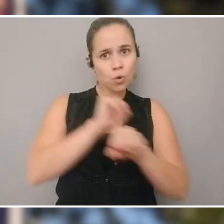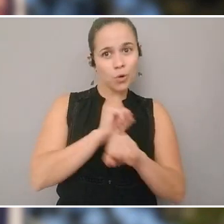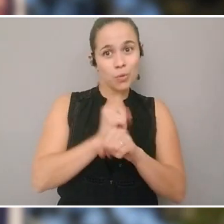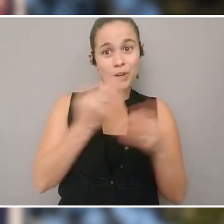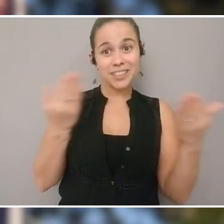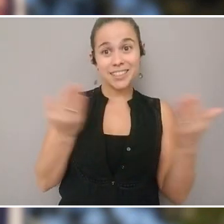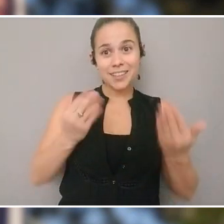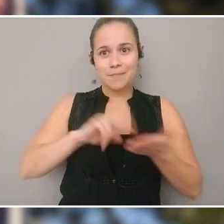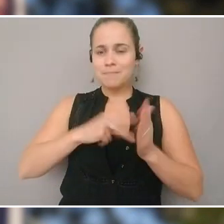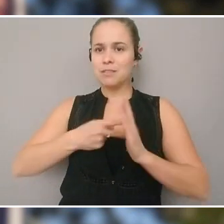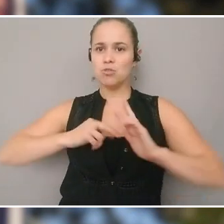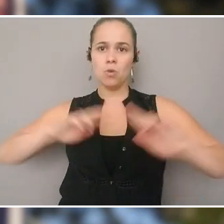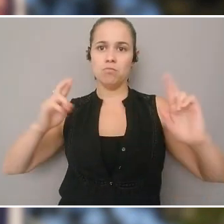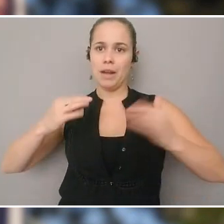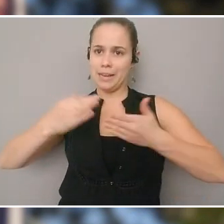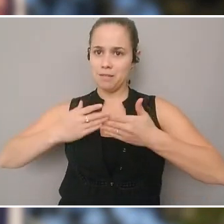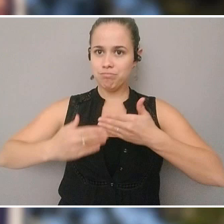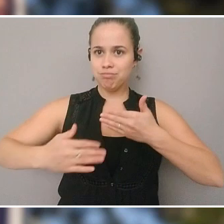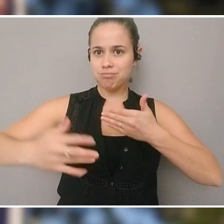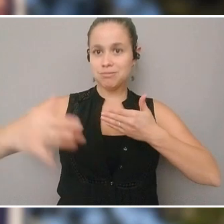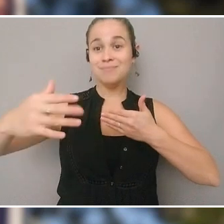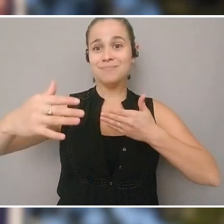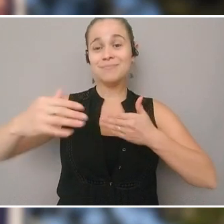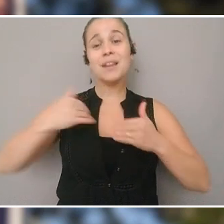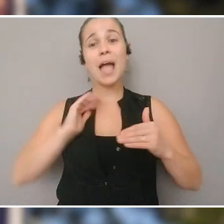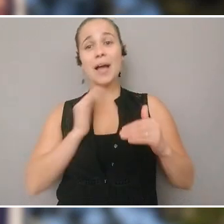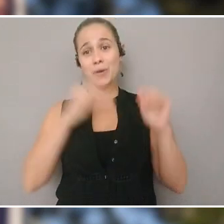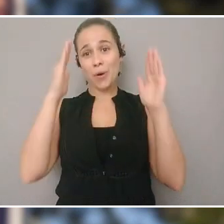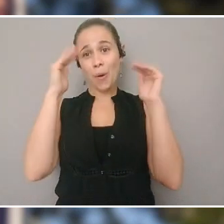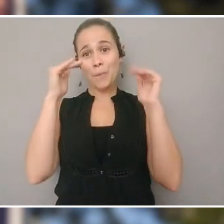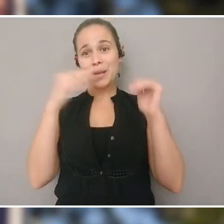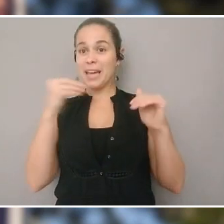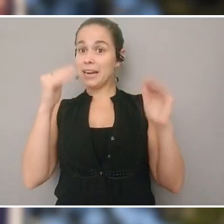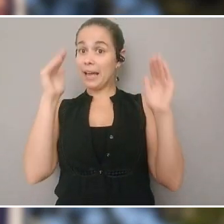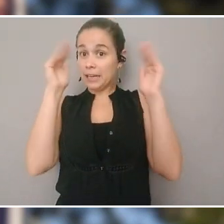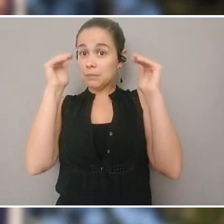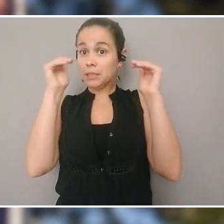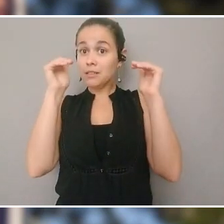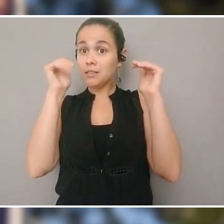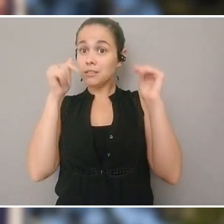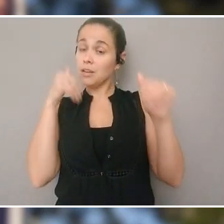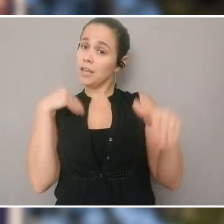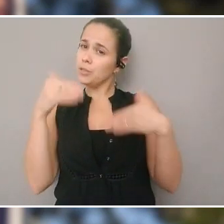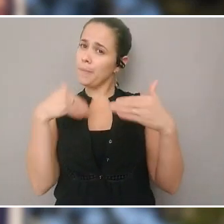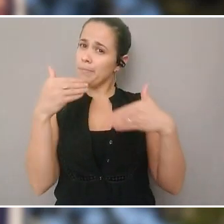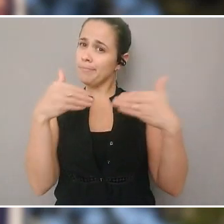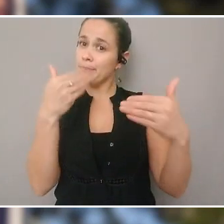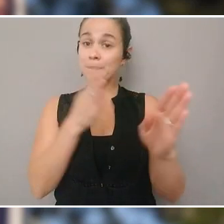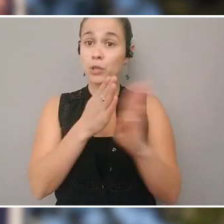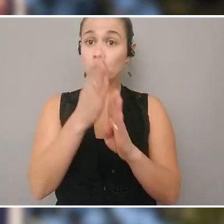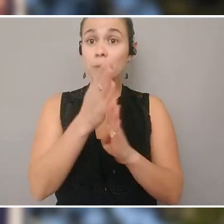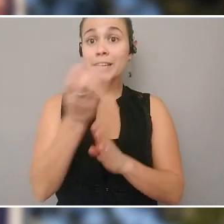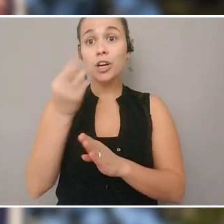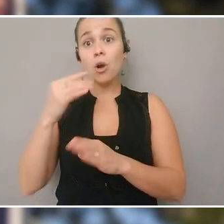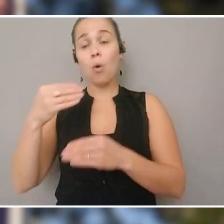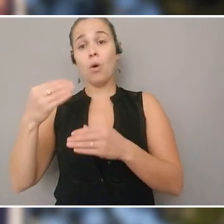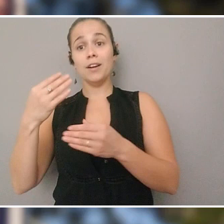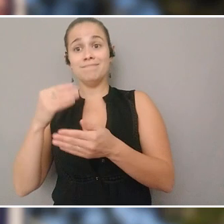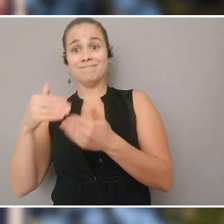camino por delante. Es nuestra esperanza y expectativa de que a medida que avanzen a una